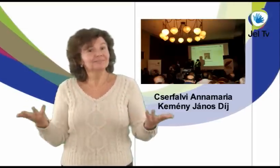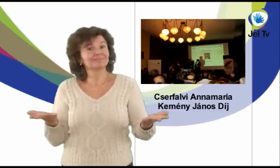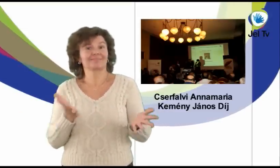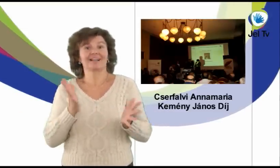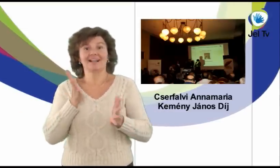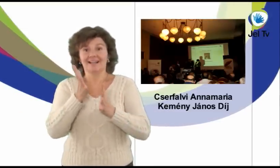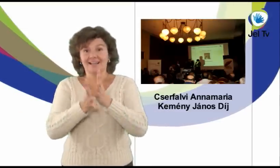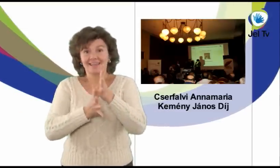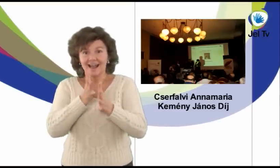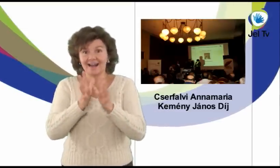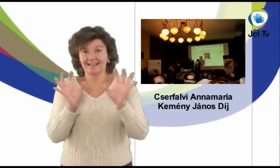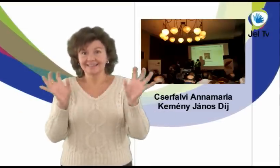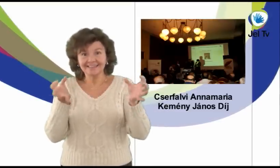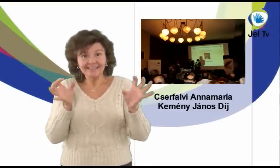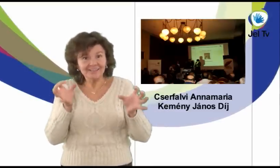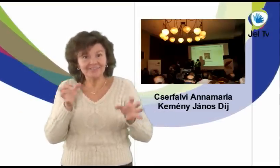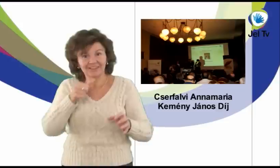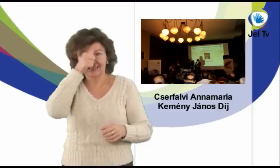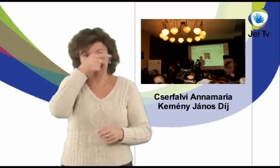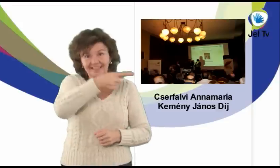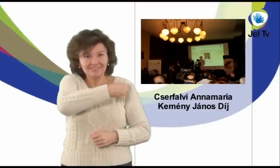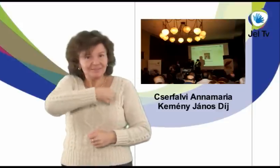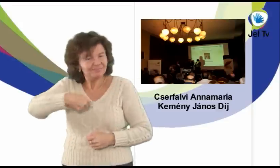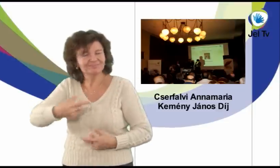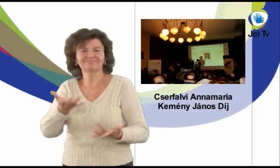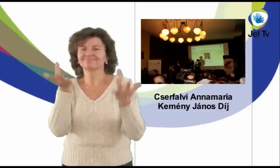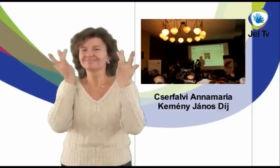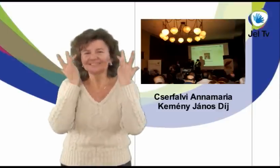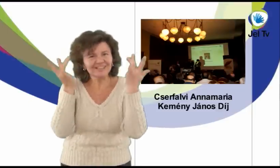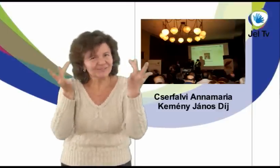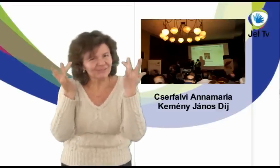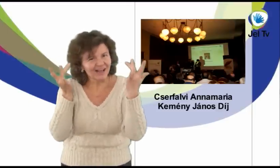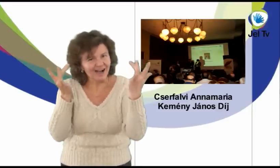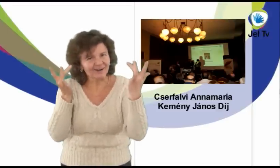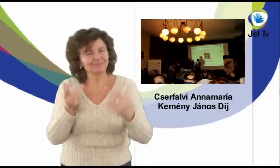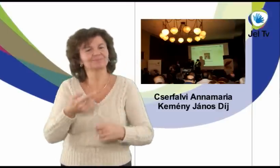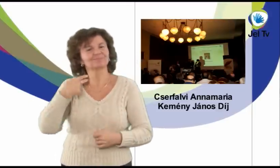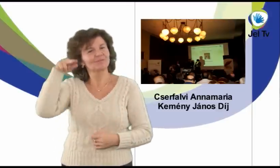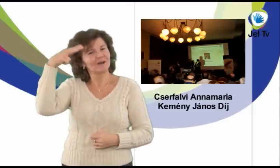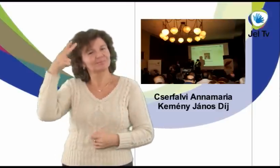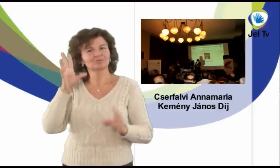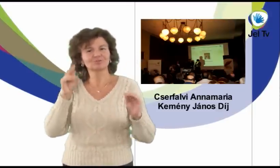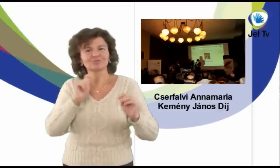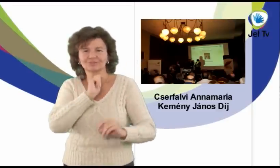A Jel Tv nevében gratulálunk neki és további sok sikert kívánunk.